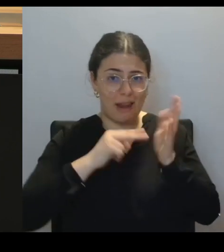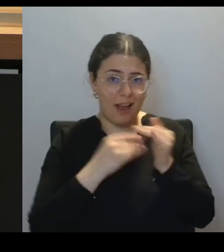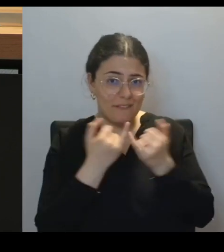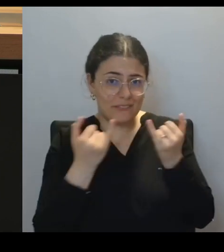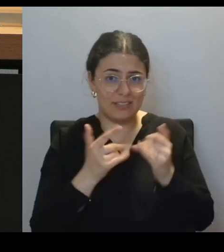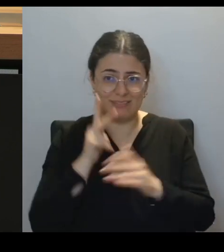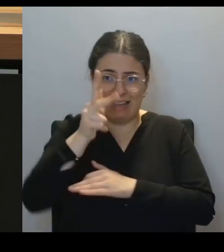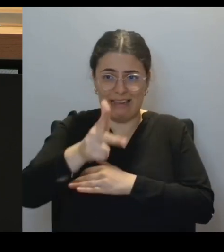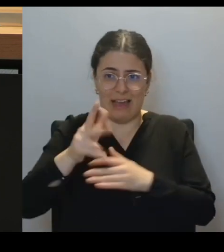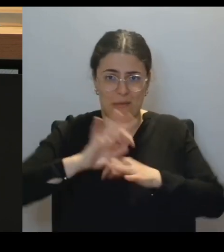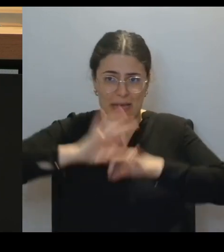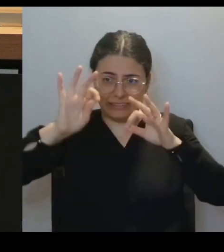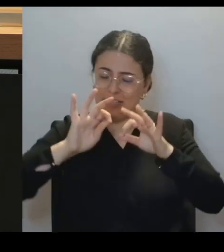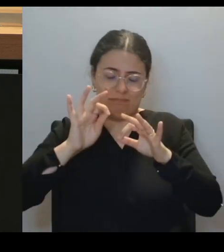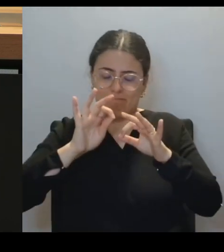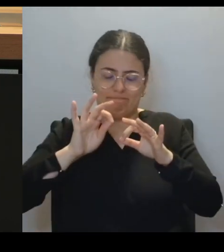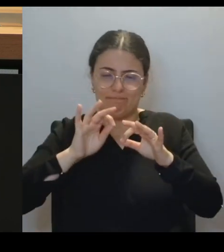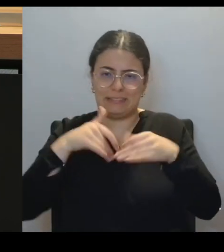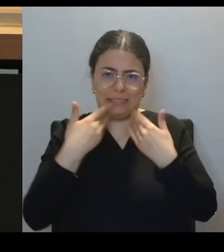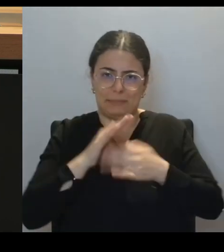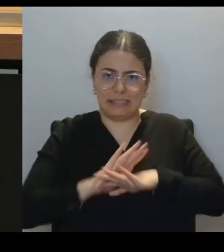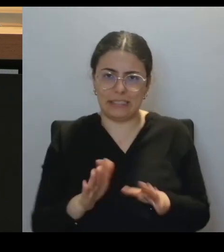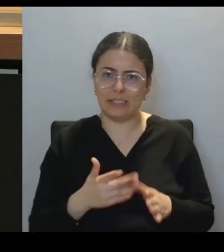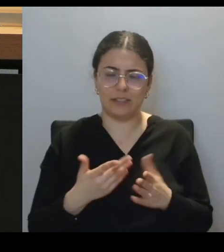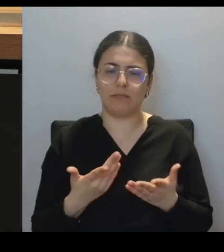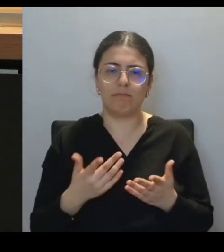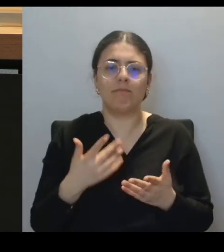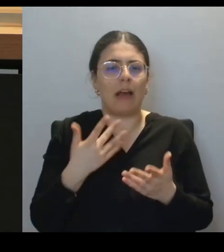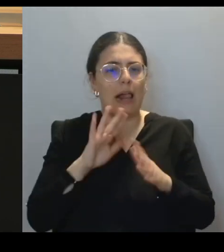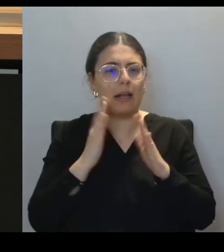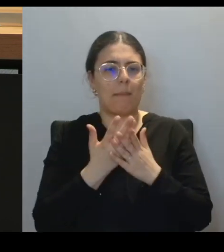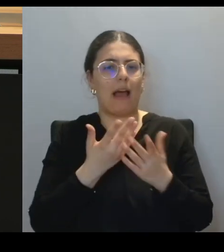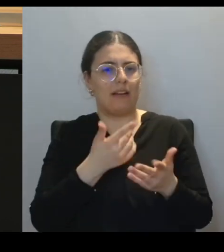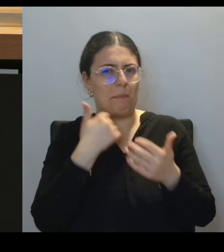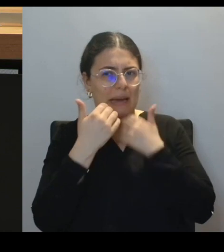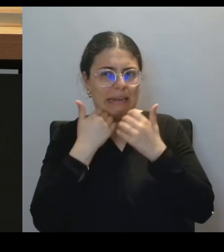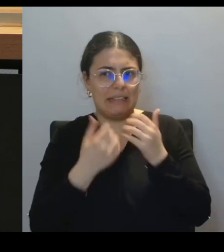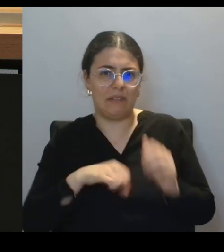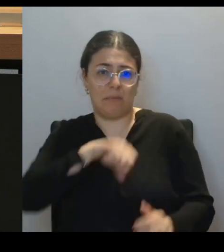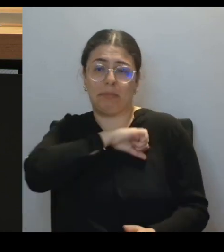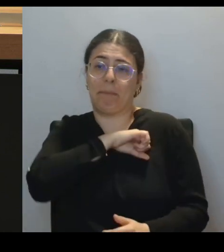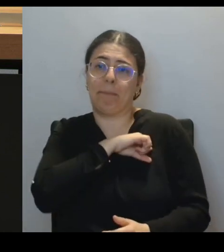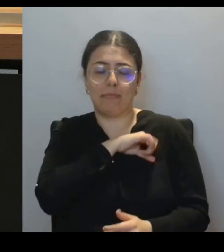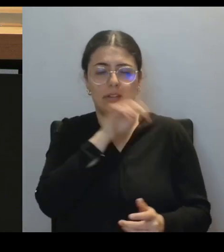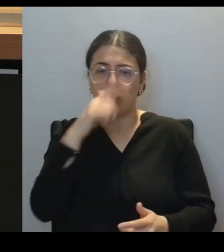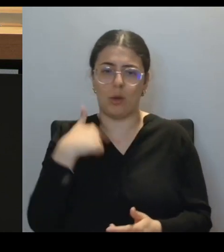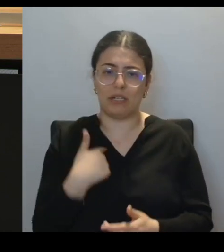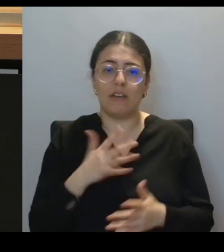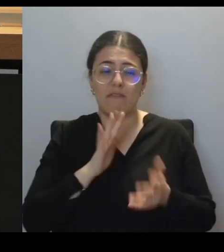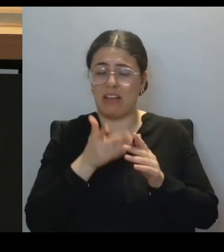Ich glaube, da hilft auch so ein Bericht nicht so richtig dabei. Aber vielleicht Schritt in die richtige Richtung. Ich will das ja gar nicht kleinreden. Wenn schon wieder was kommt